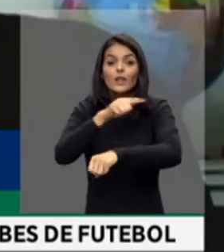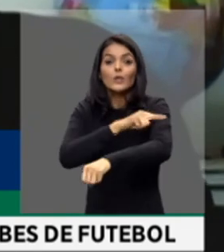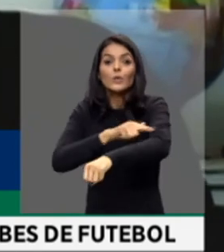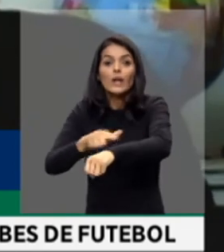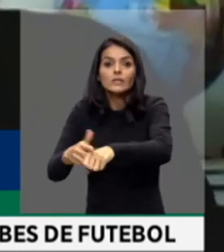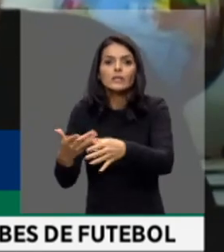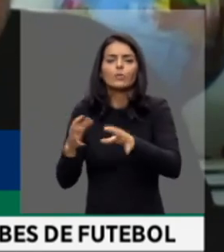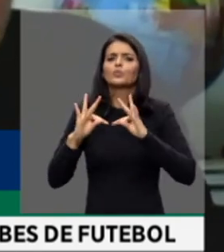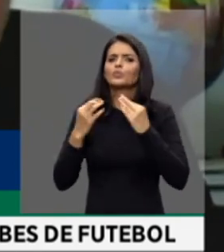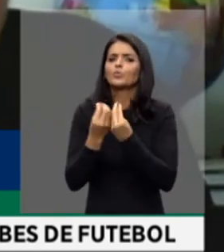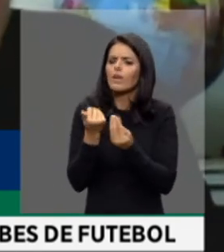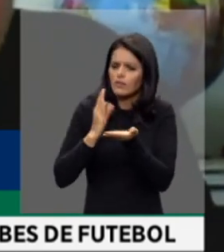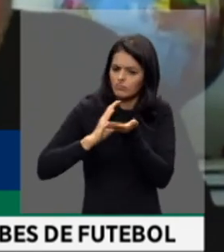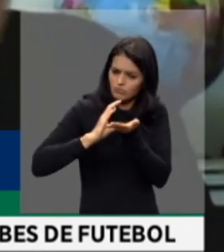REVOGADO . REVOGADO. O QUE O